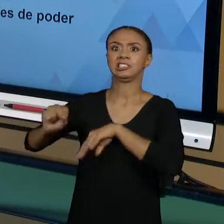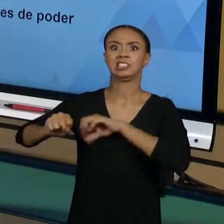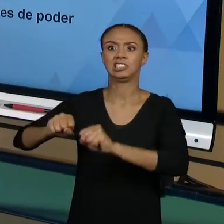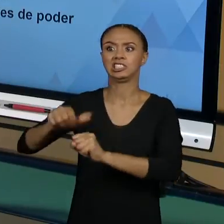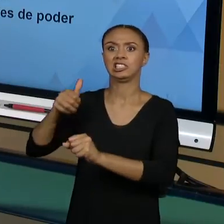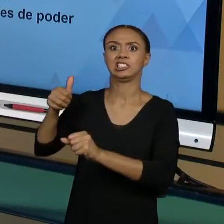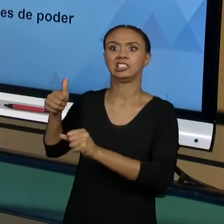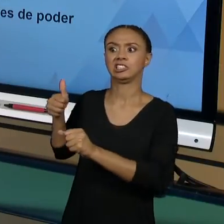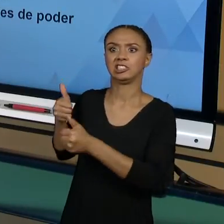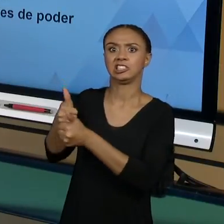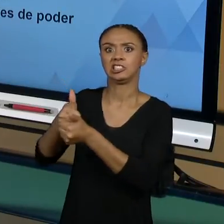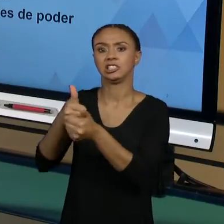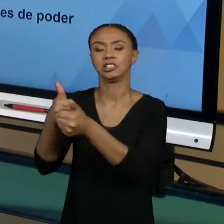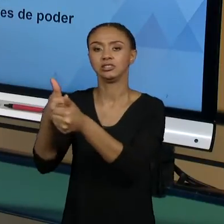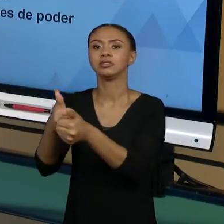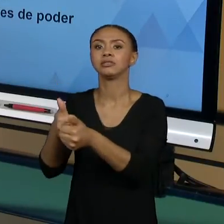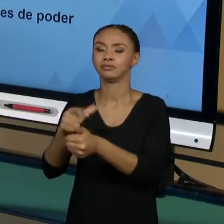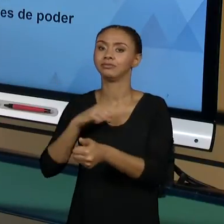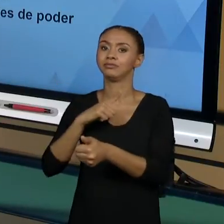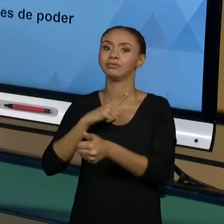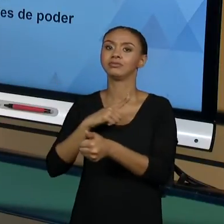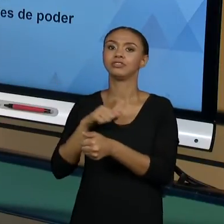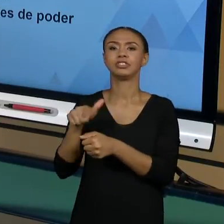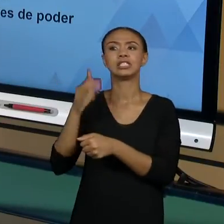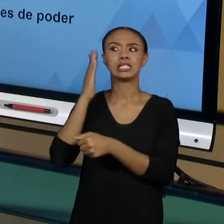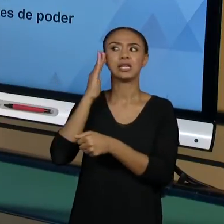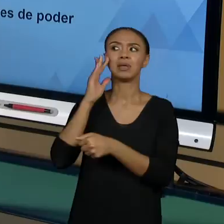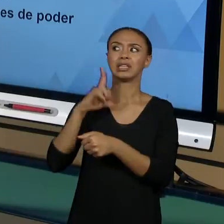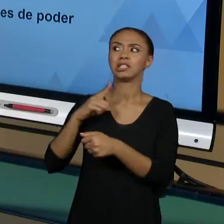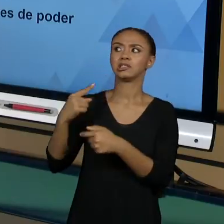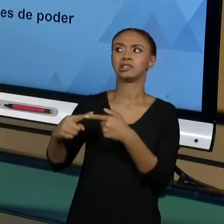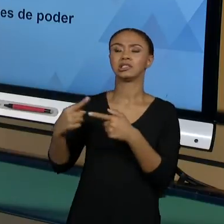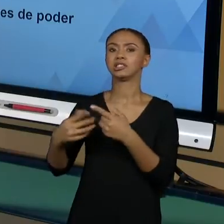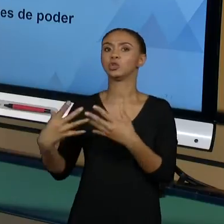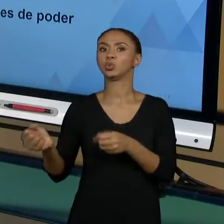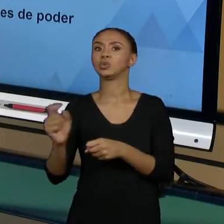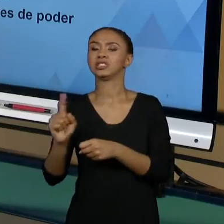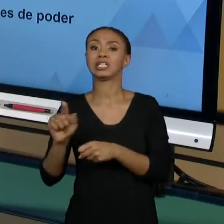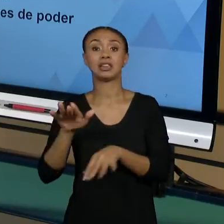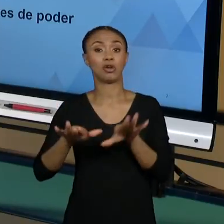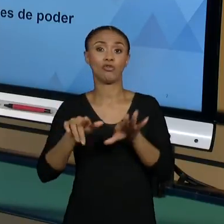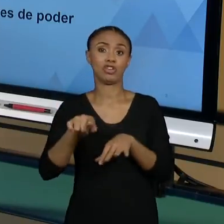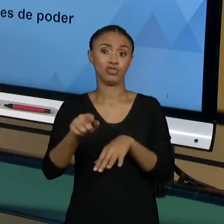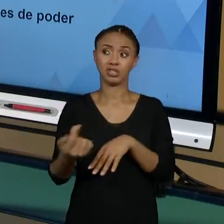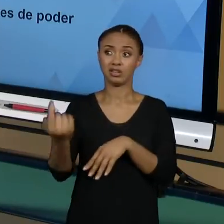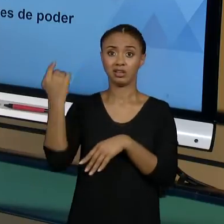VOCÊ PERCEBERIA UMA CERTA PROIBIÇÃO, PROVAVELMENTE VOCÊ SERIA INCLUSIVE PUNIDO OU